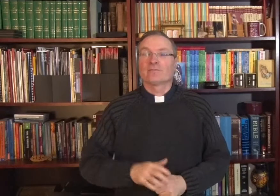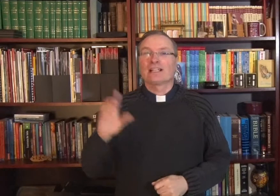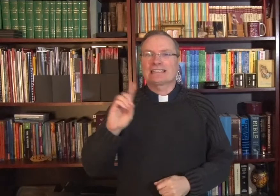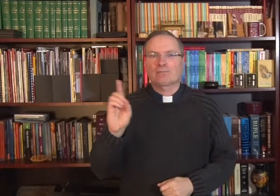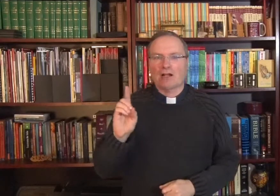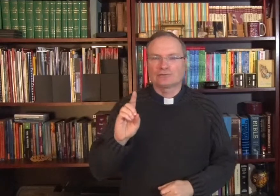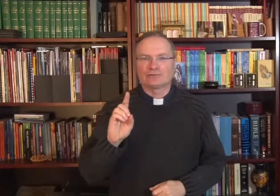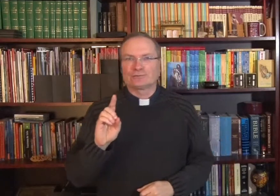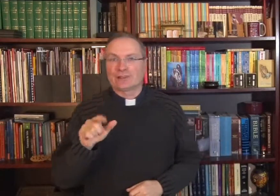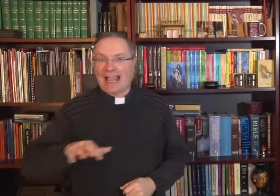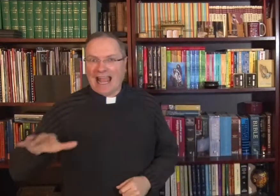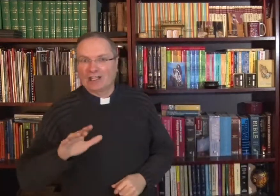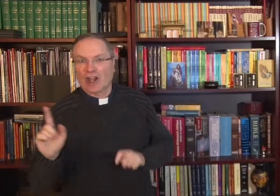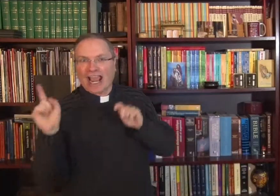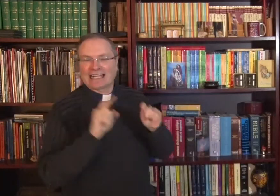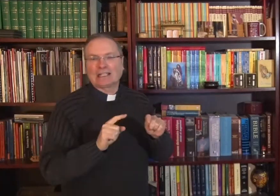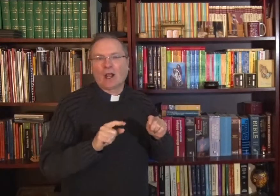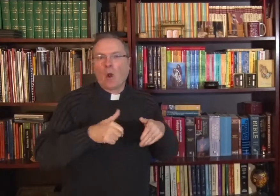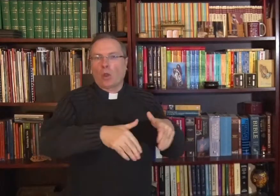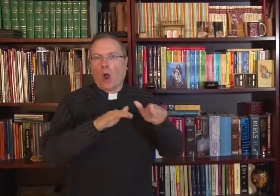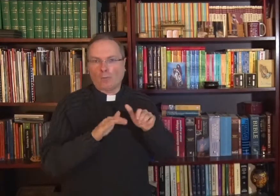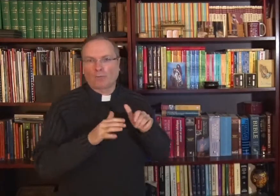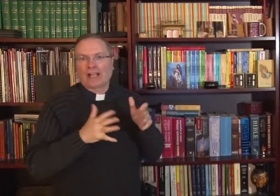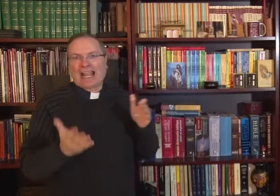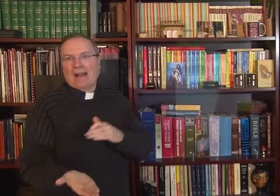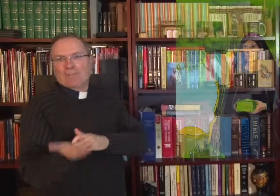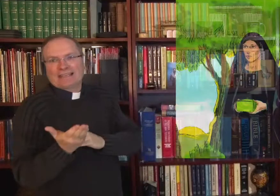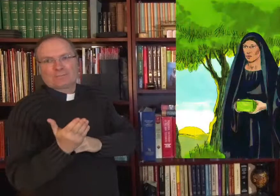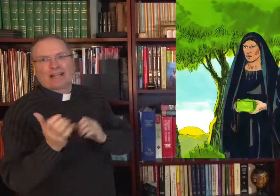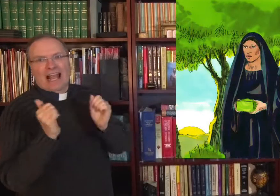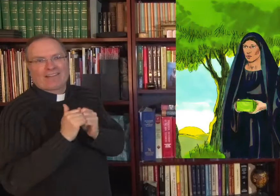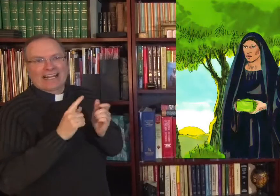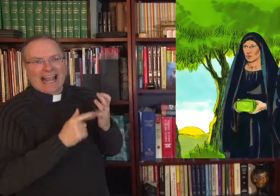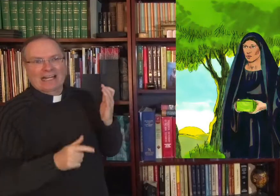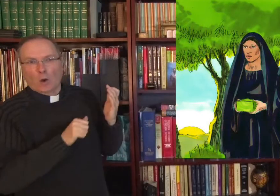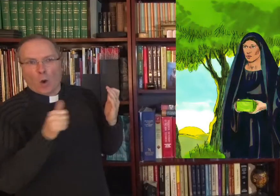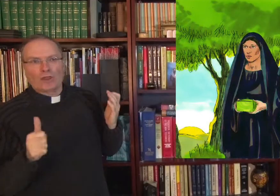Le dimanche, elles se rendirent au tombeau de grand matin [avec quelques autres]